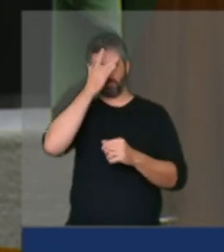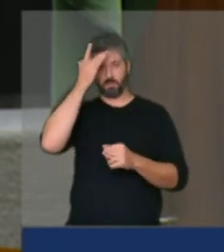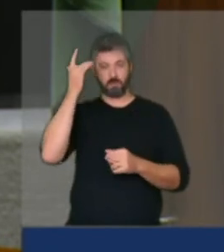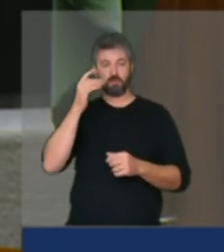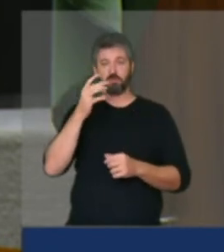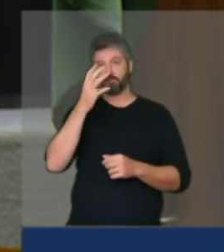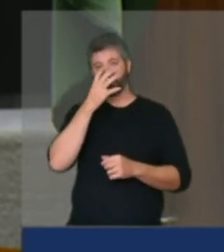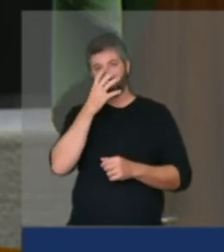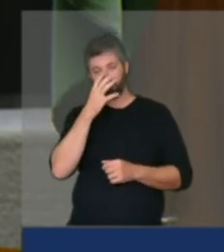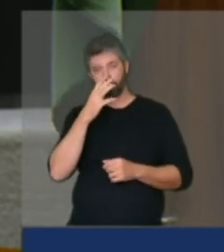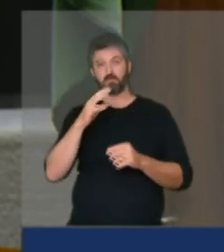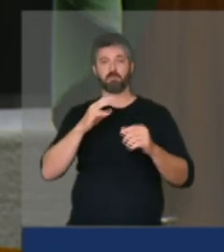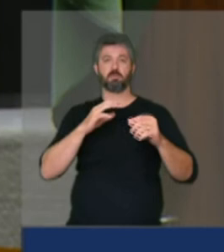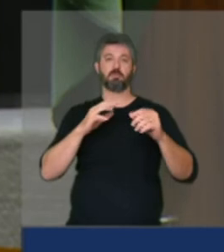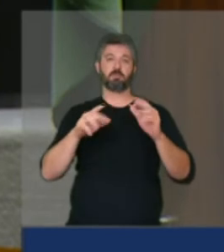DE COMUNICAÇÃO DA CASA,